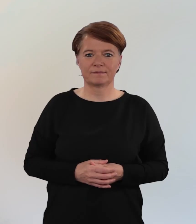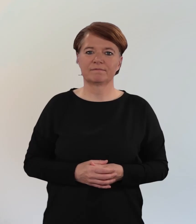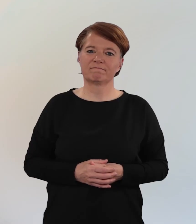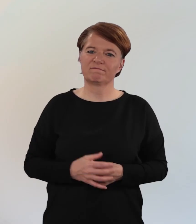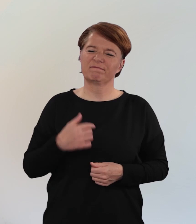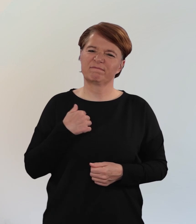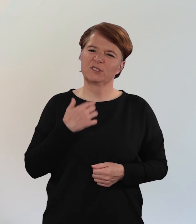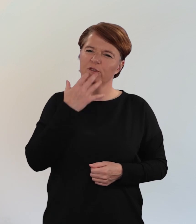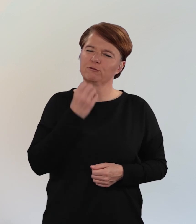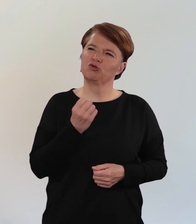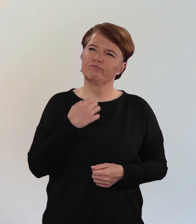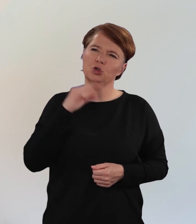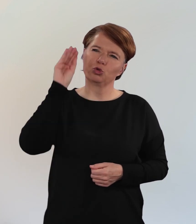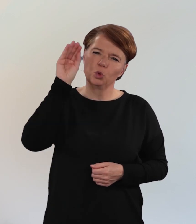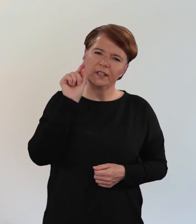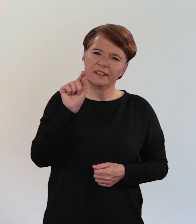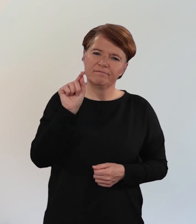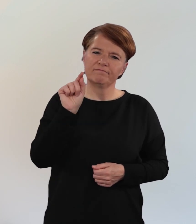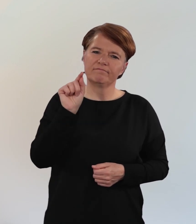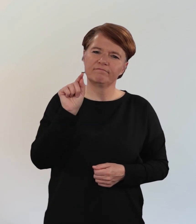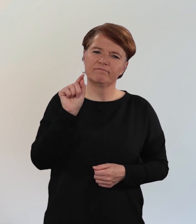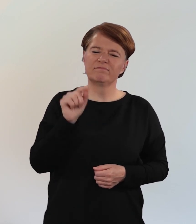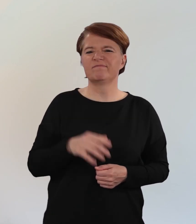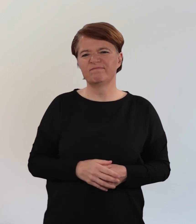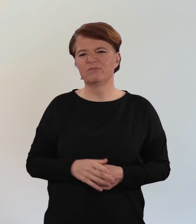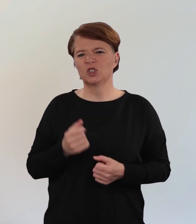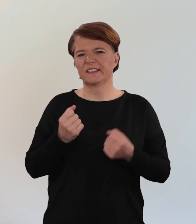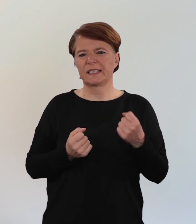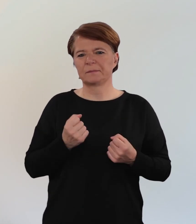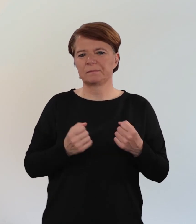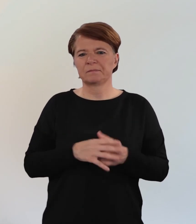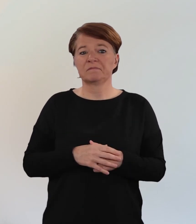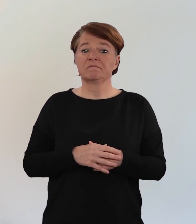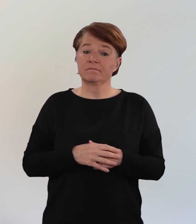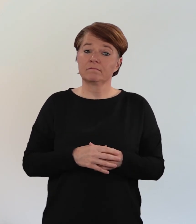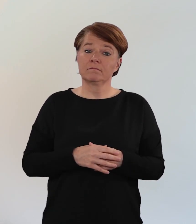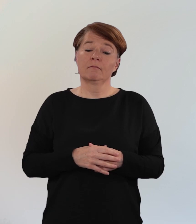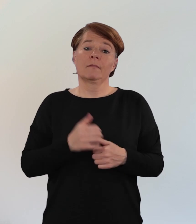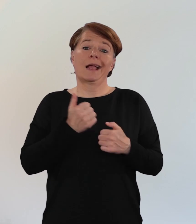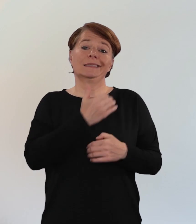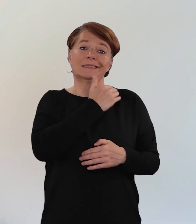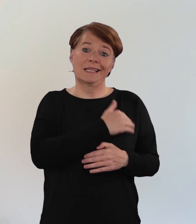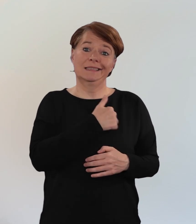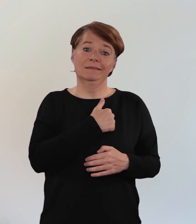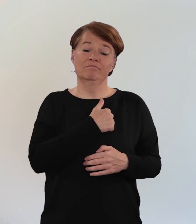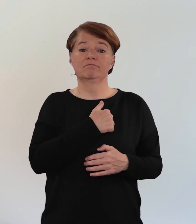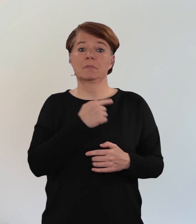Ich würde mir wünschen für die Zukunft... das ist ein bisschen schwierig, weil auf der einen Seite waren für mich jahrelang sehr